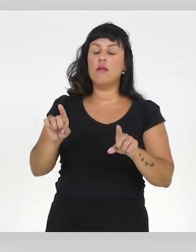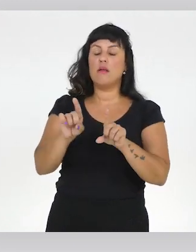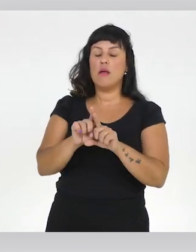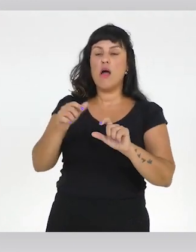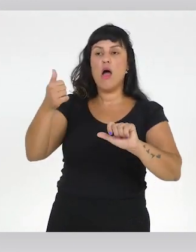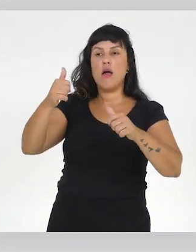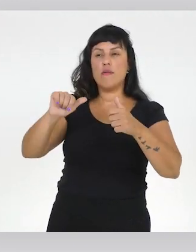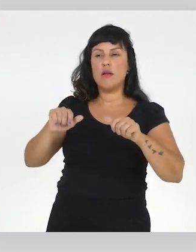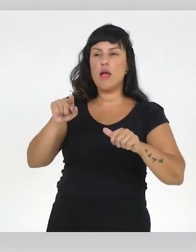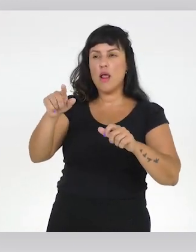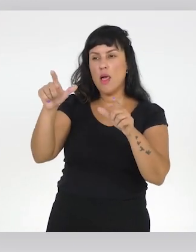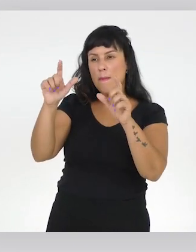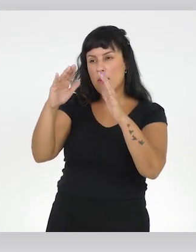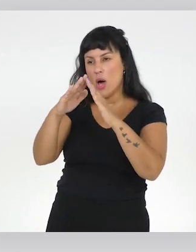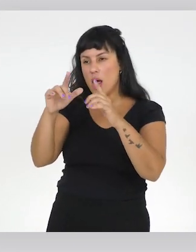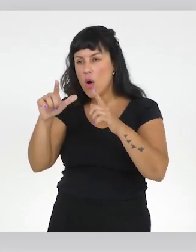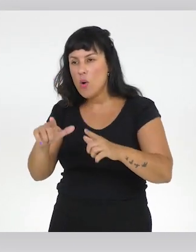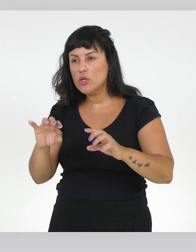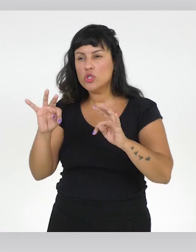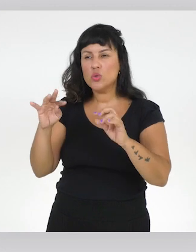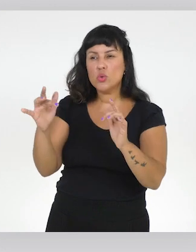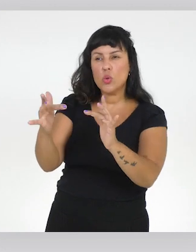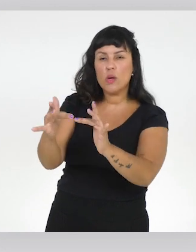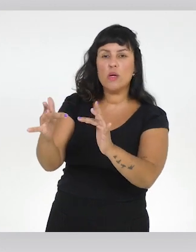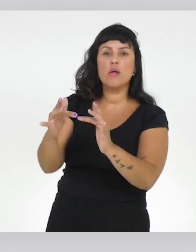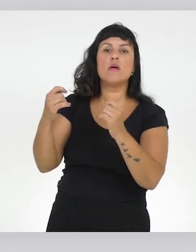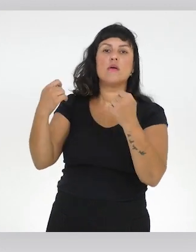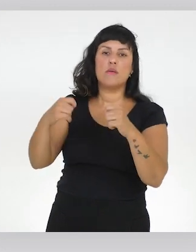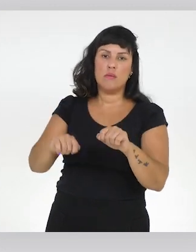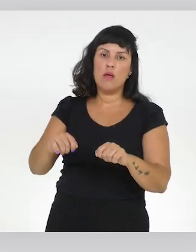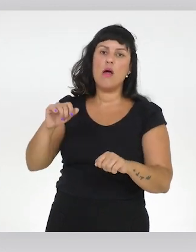em consideração. É preciso entender também que na fisioterapia